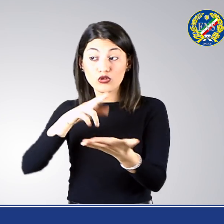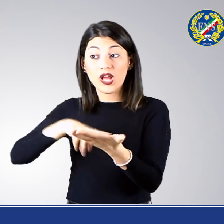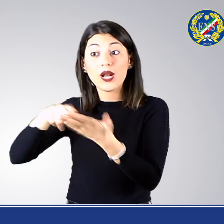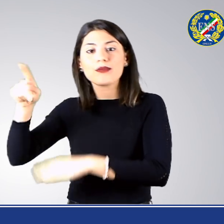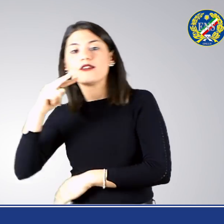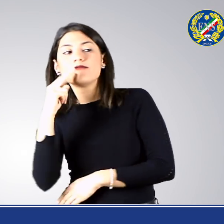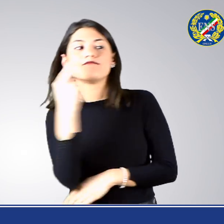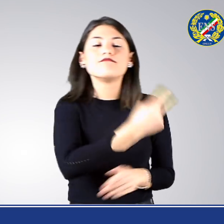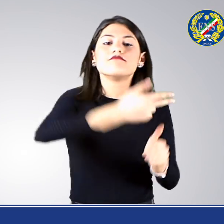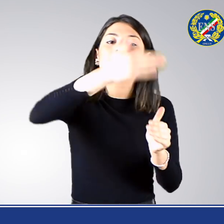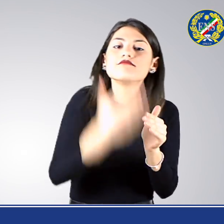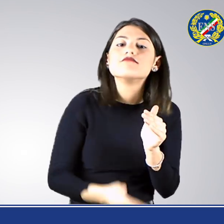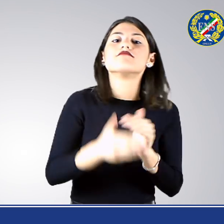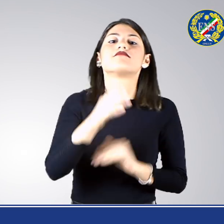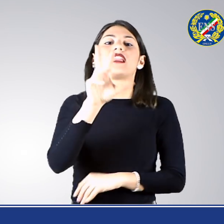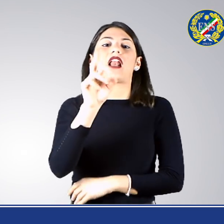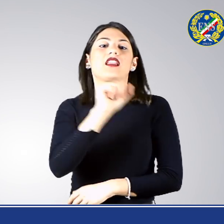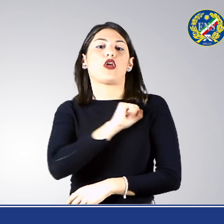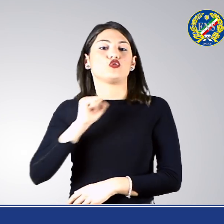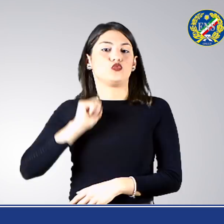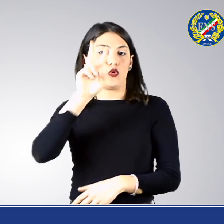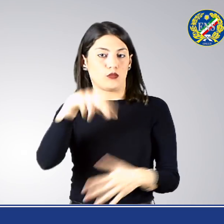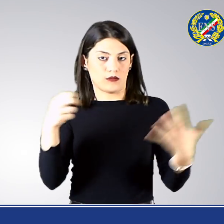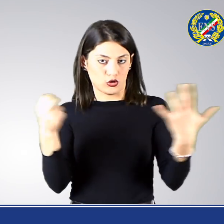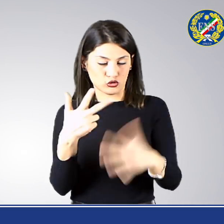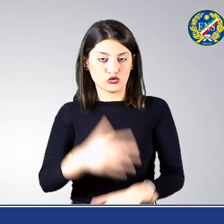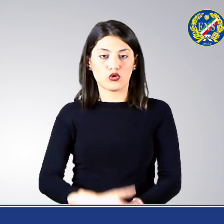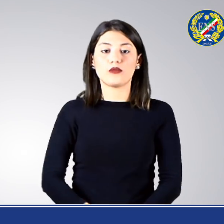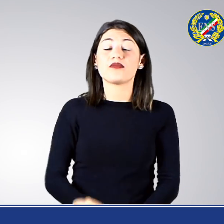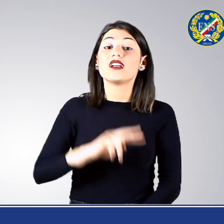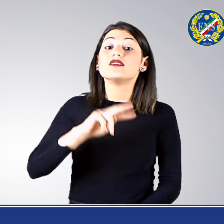L’INPS risponderà inviando la certificazione del diritto entro il 30 giugno 2018.